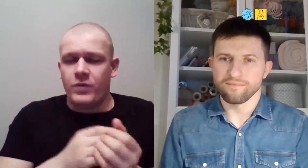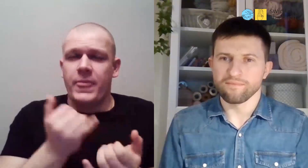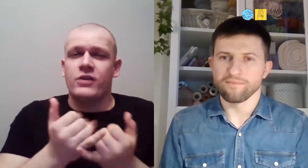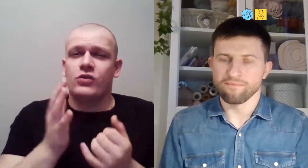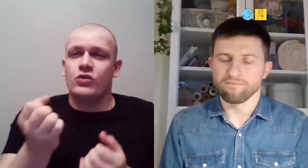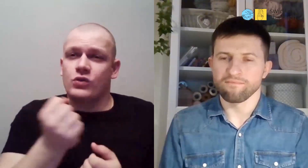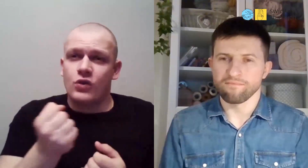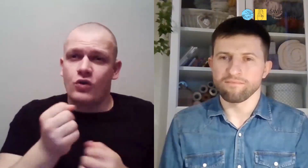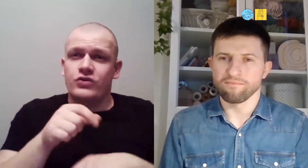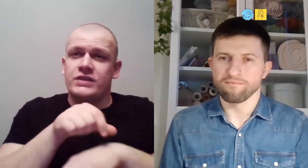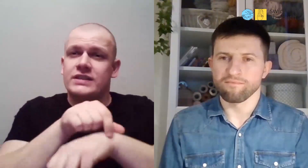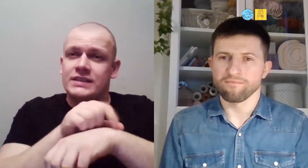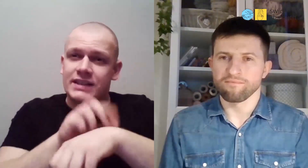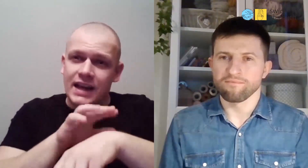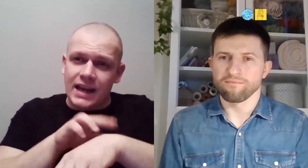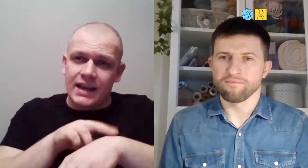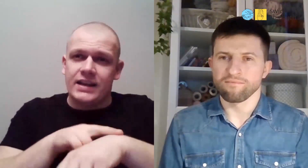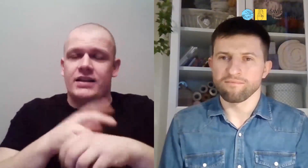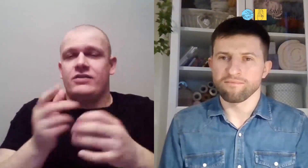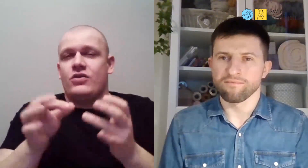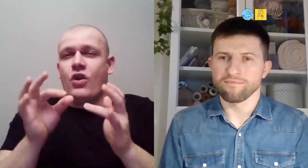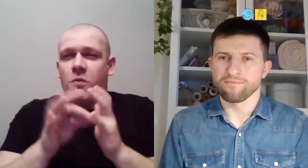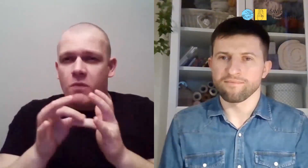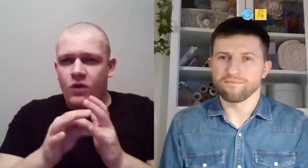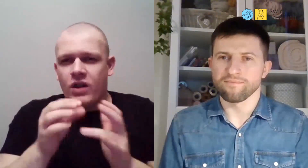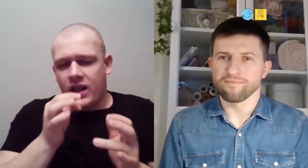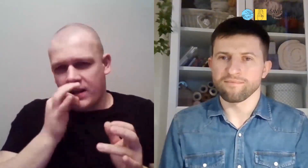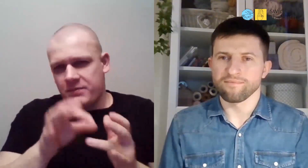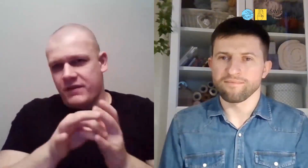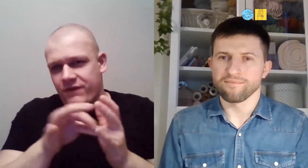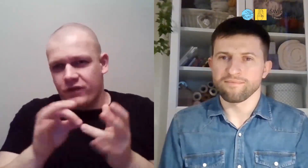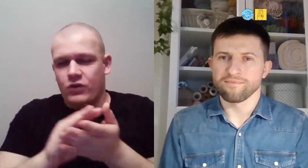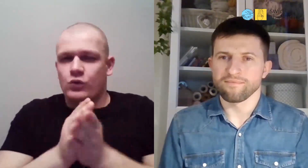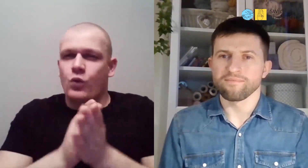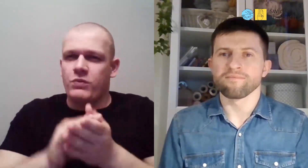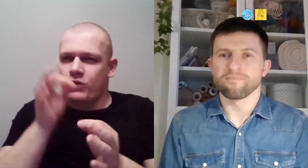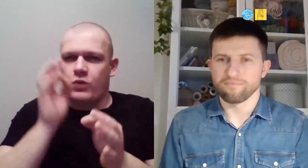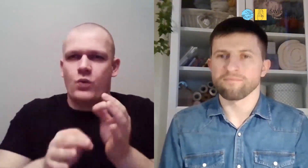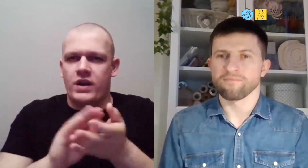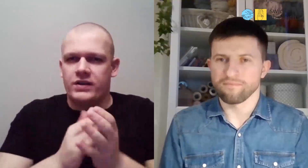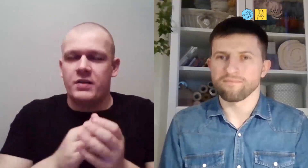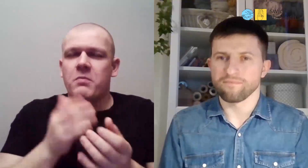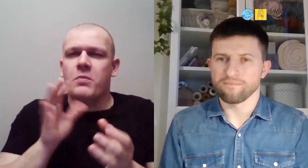Jeżeli ktoś nosi zegarek, obrączkę — lepiej zdjąć i umyć dokładnie,